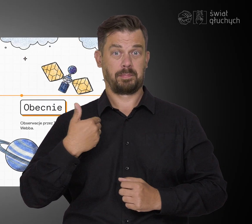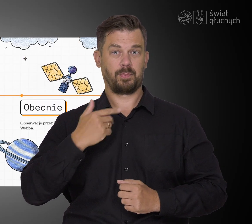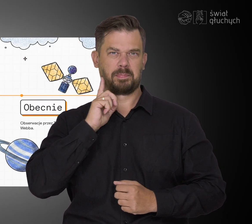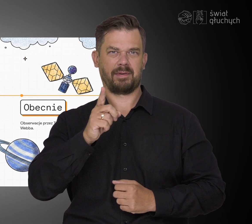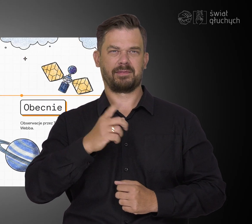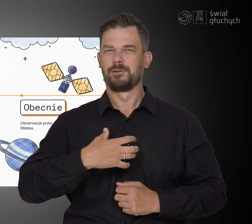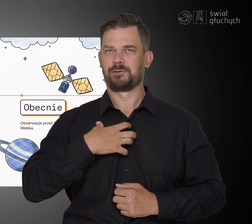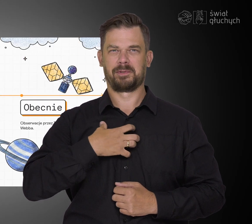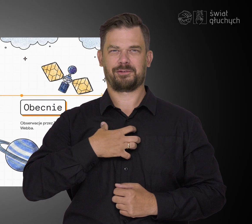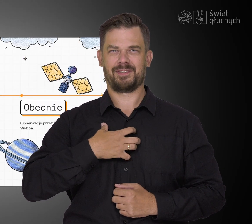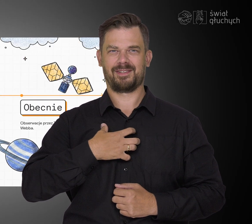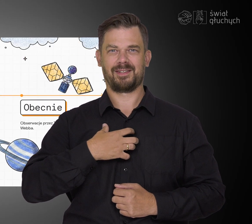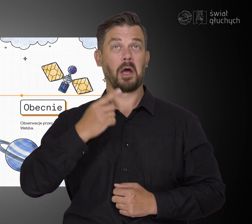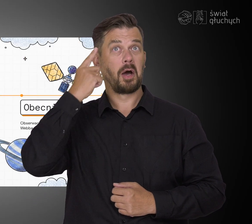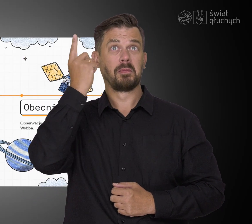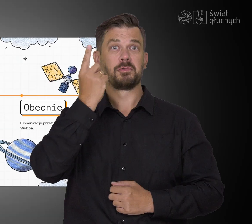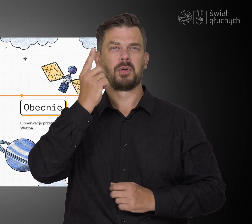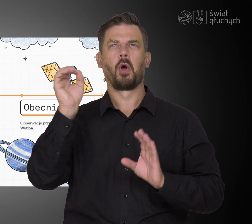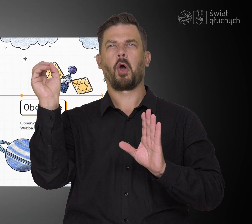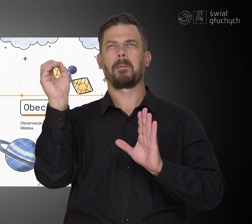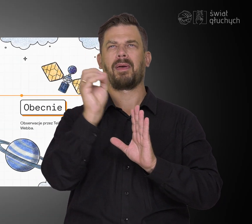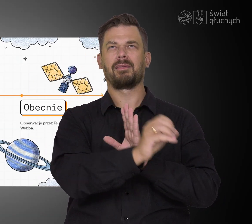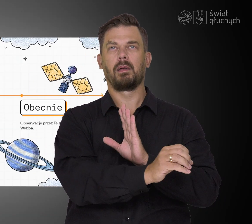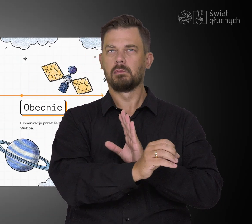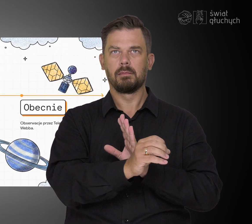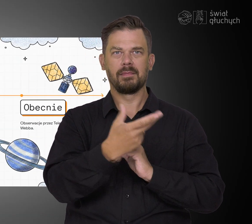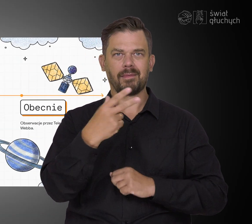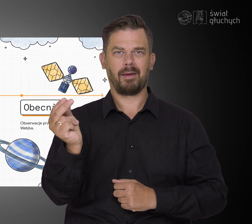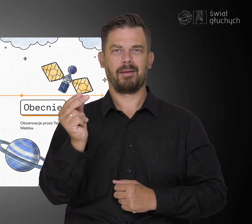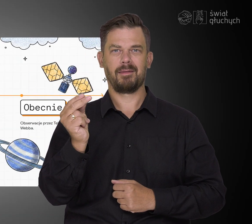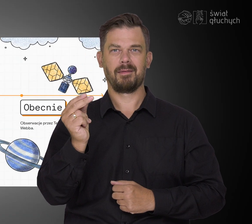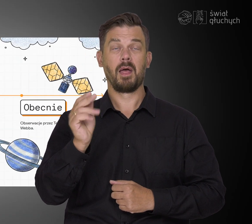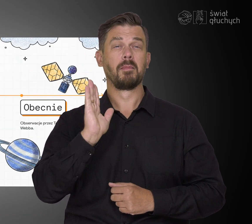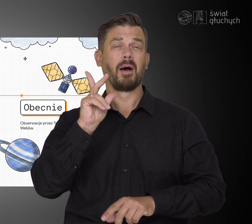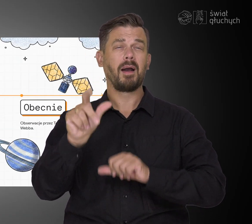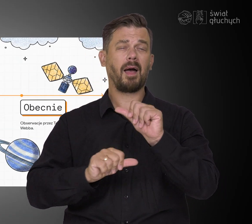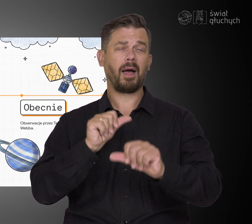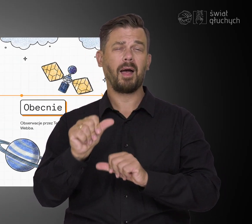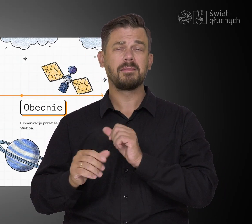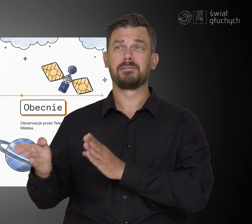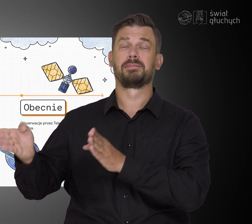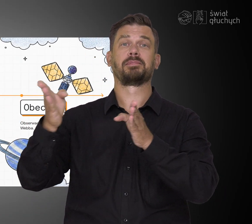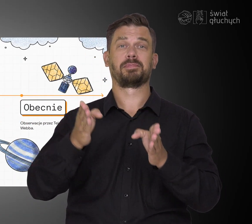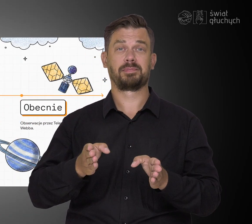Chociaż na początku myślał, że to po prostu kometa. Potem musiały minąć całe stulecia,